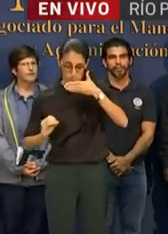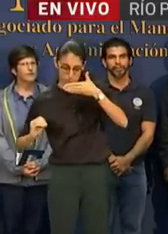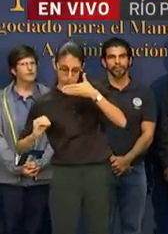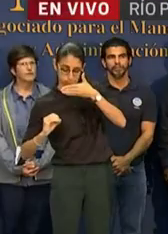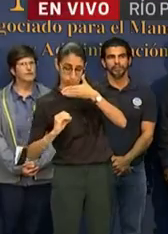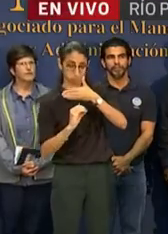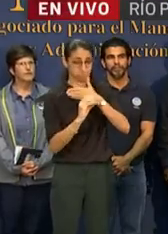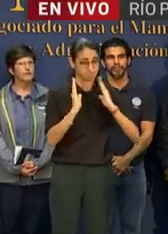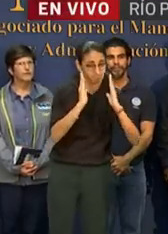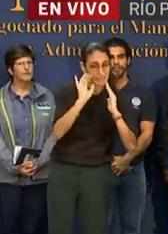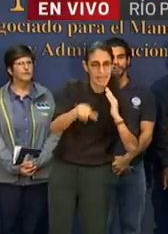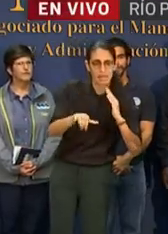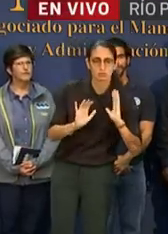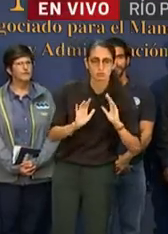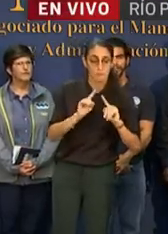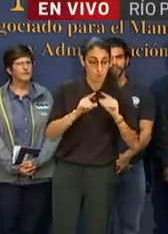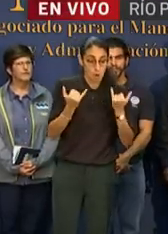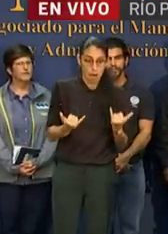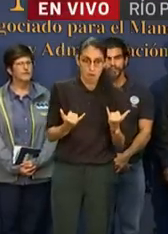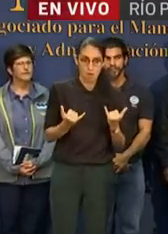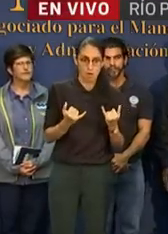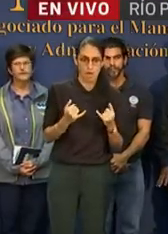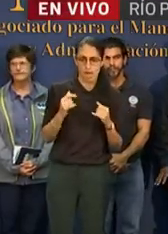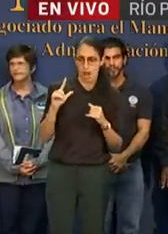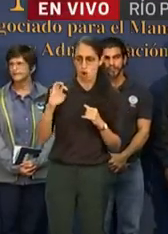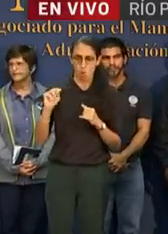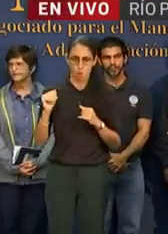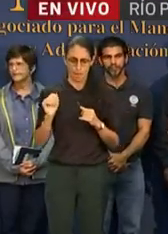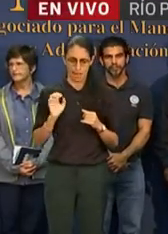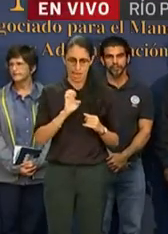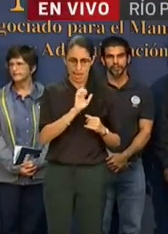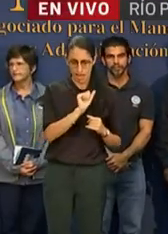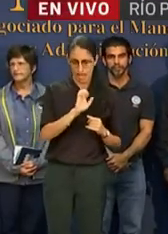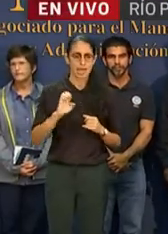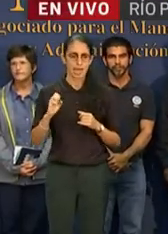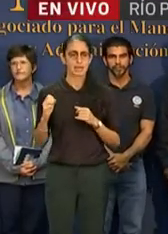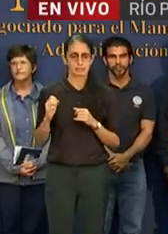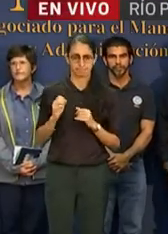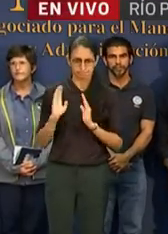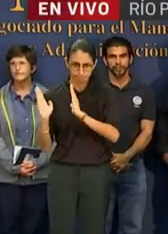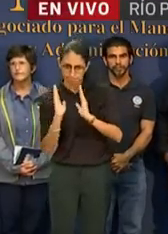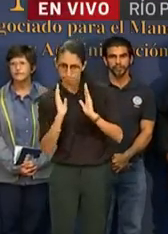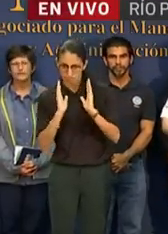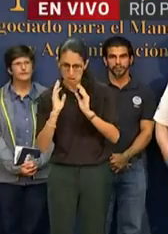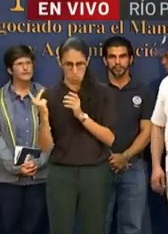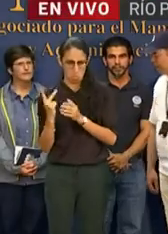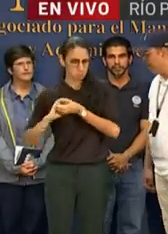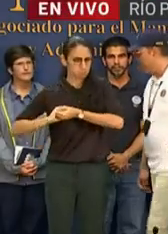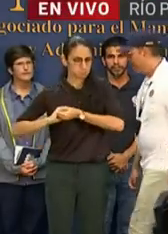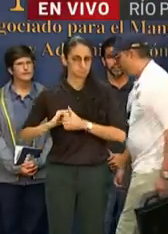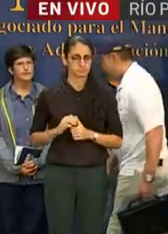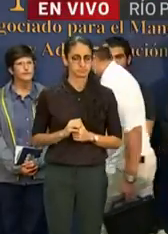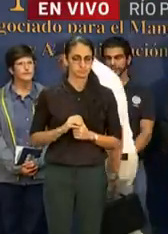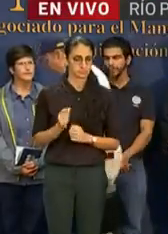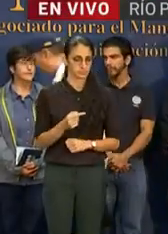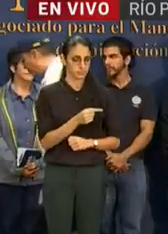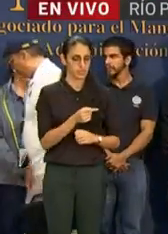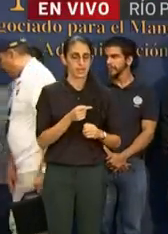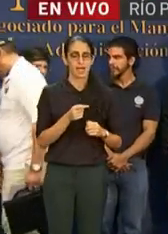PERO LA RED ESTÁ